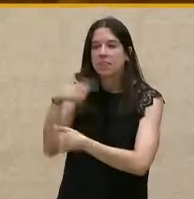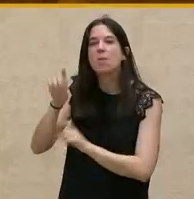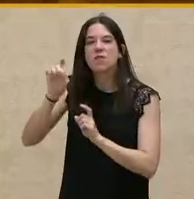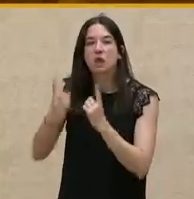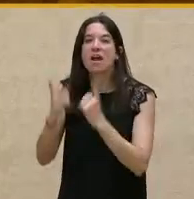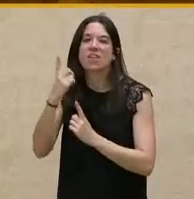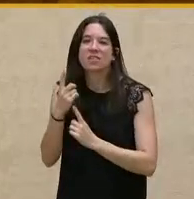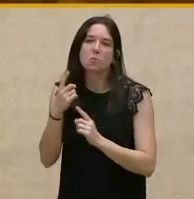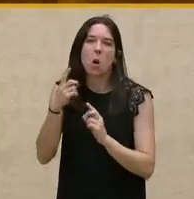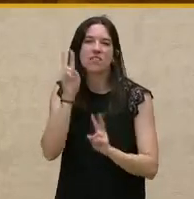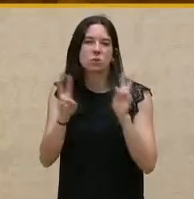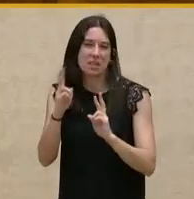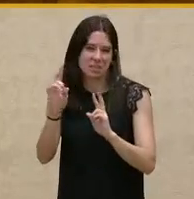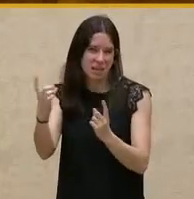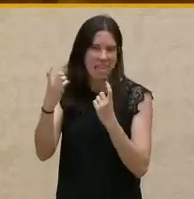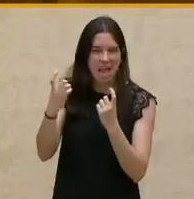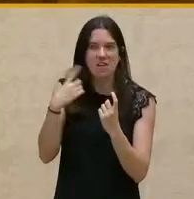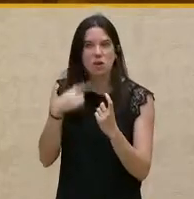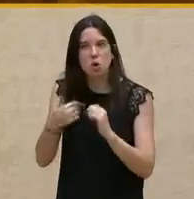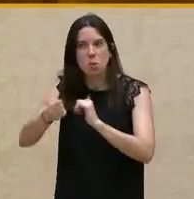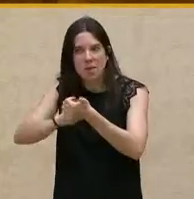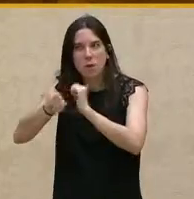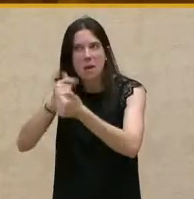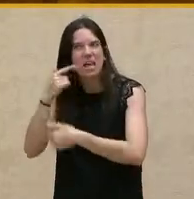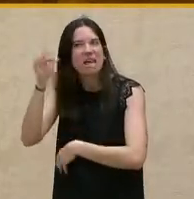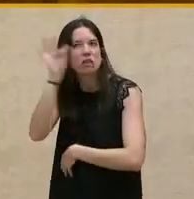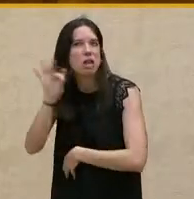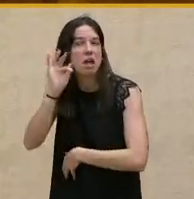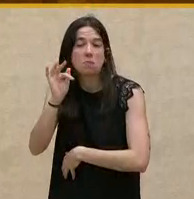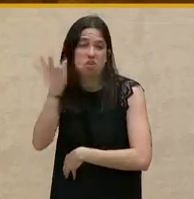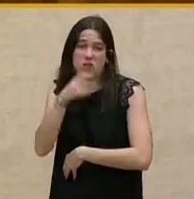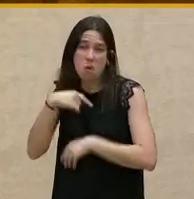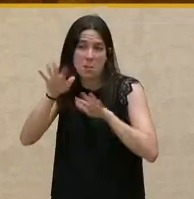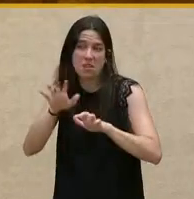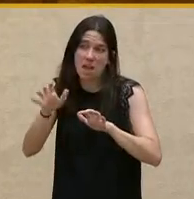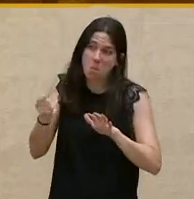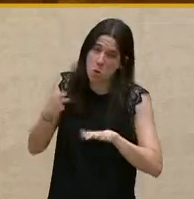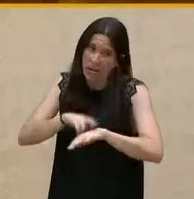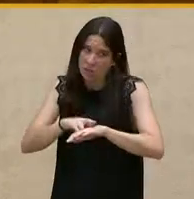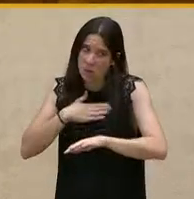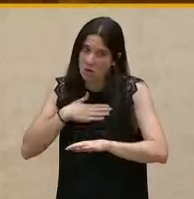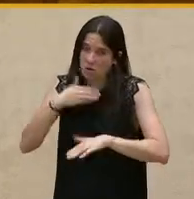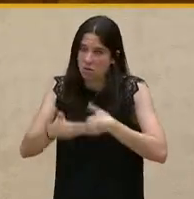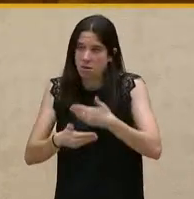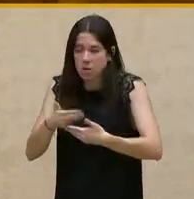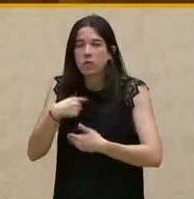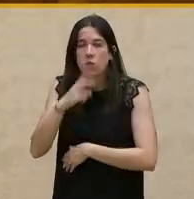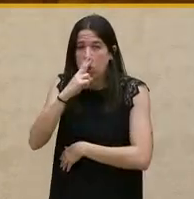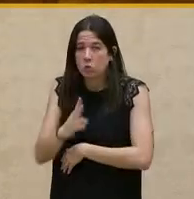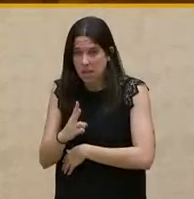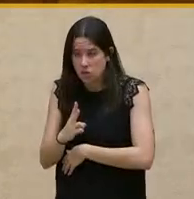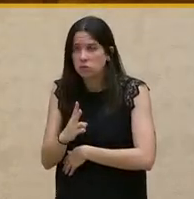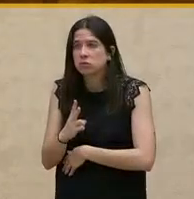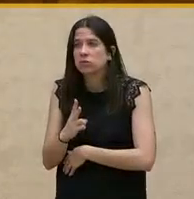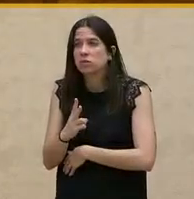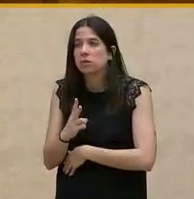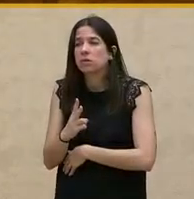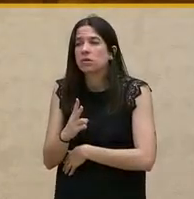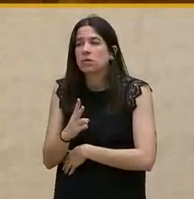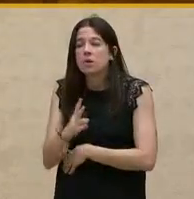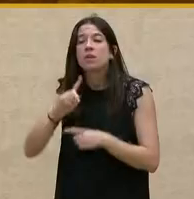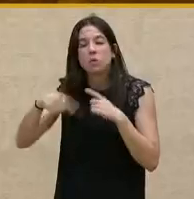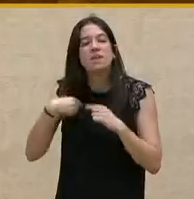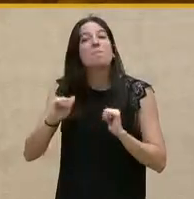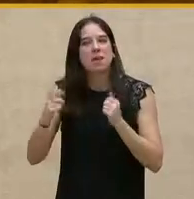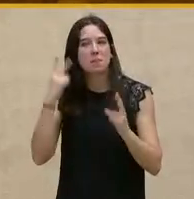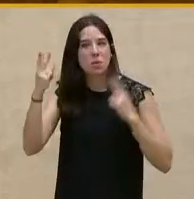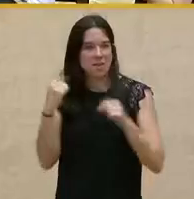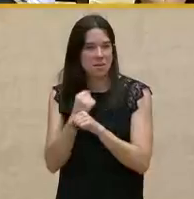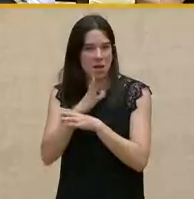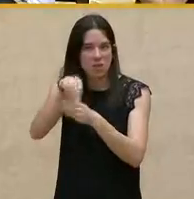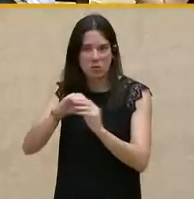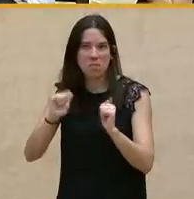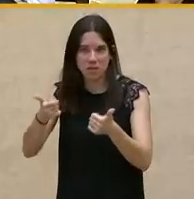visual y la teoría iba aprendiéndola a mi ritmo. Estuve dos años y de ahí empecé a trabajar. Mi